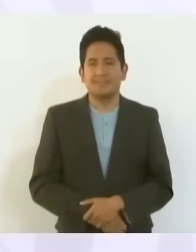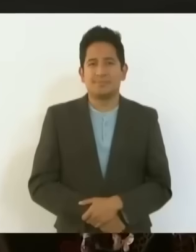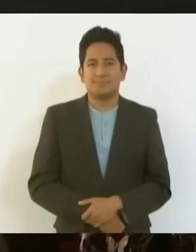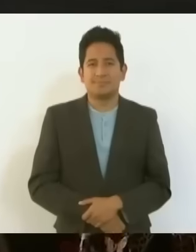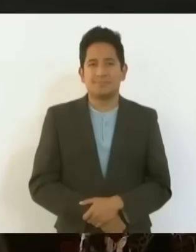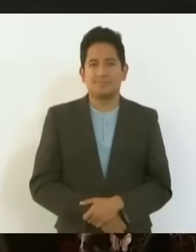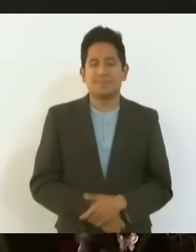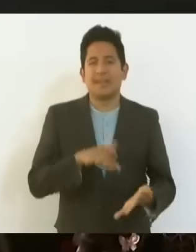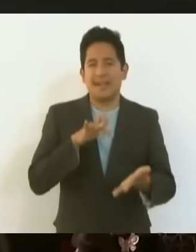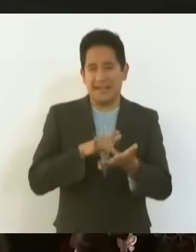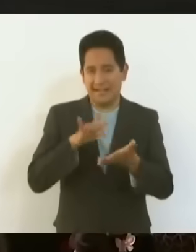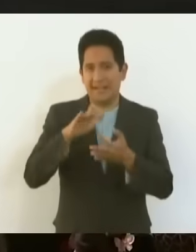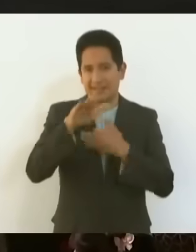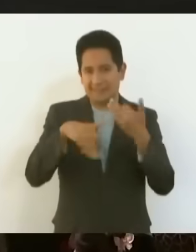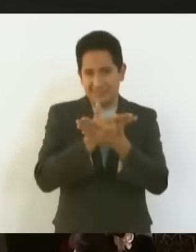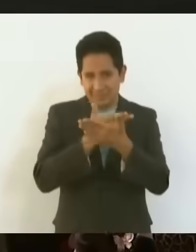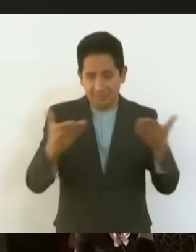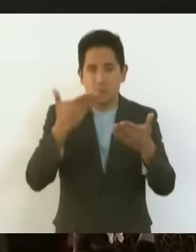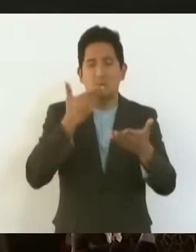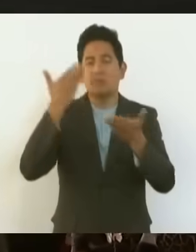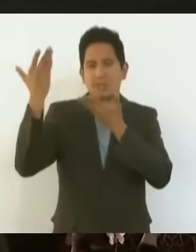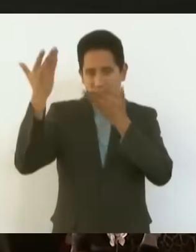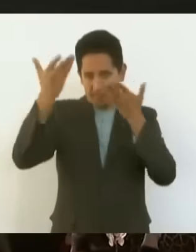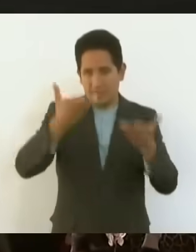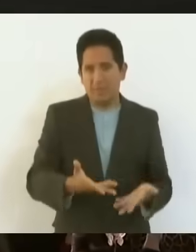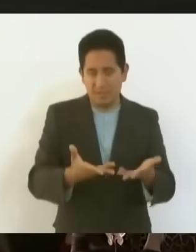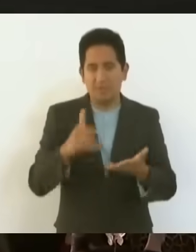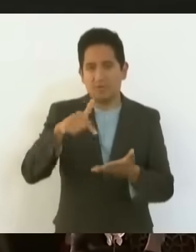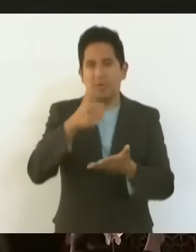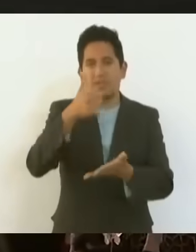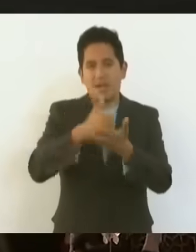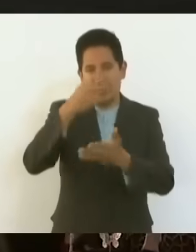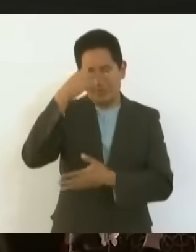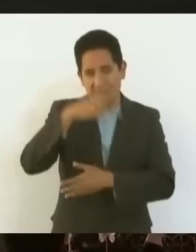Bienvenidas y bienvenidos a la ciudad de México y la queremos más en la ciudad de México,